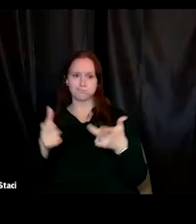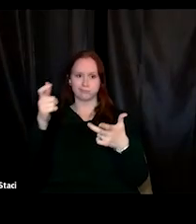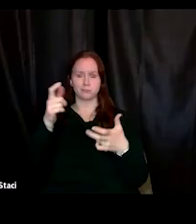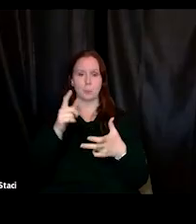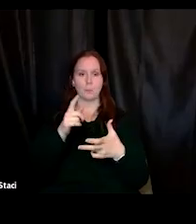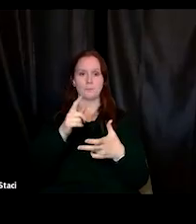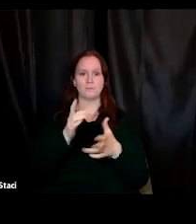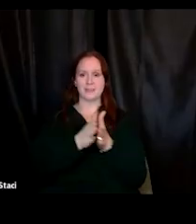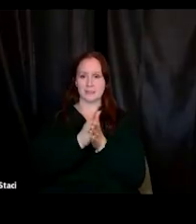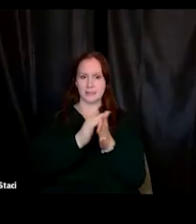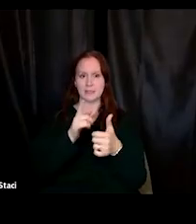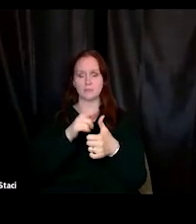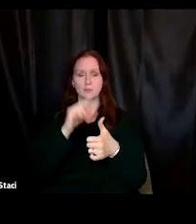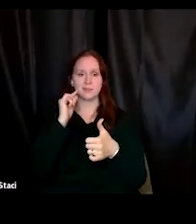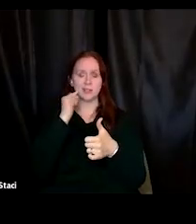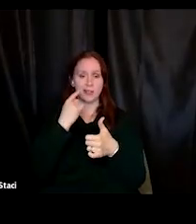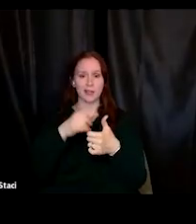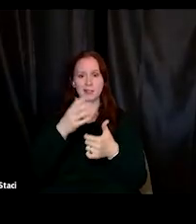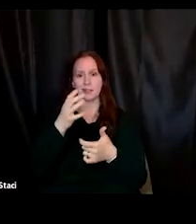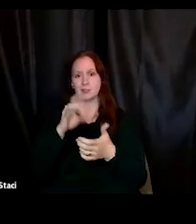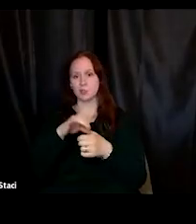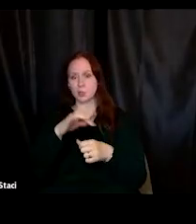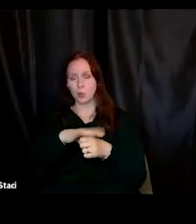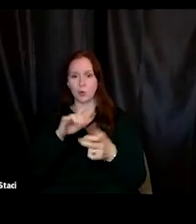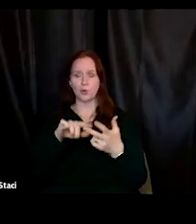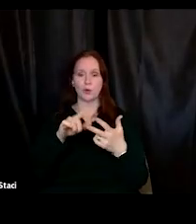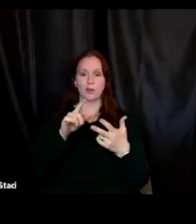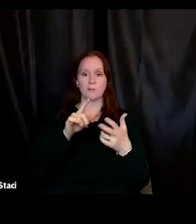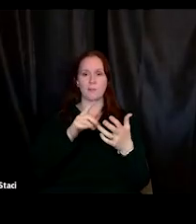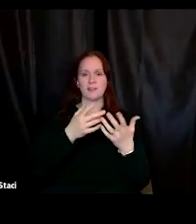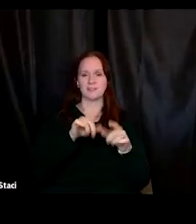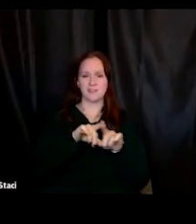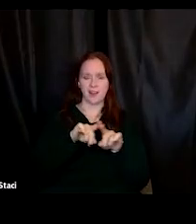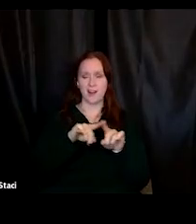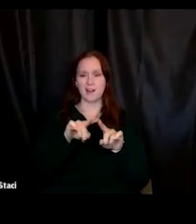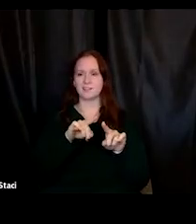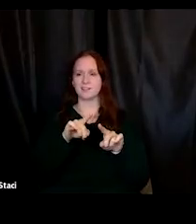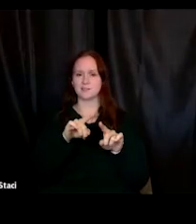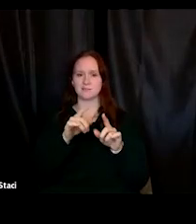Un representante en la línea central, ese número telefónico central al que se puede llamar